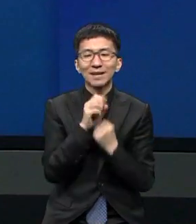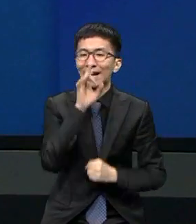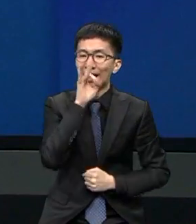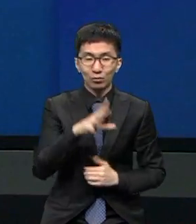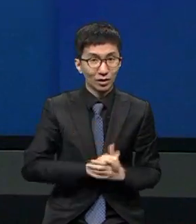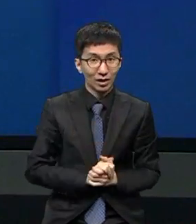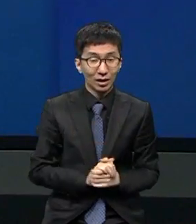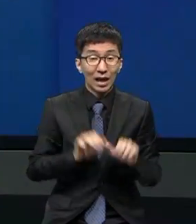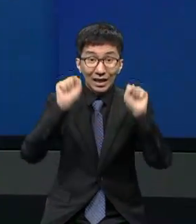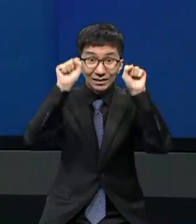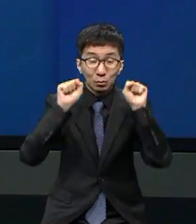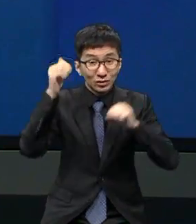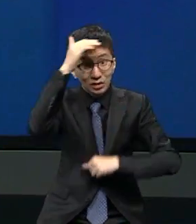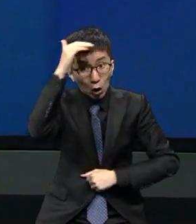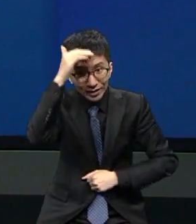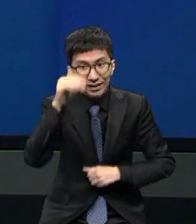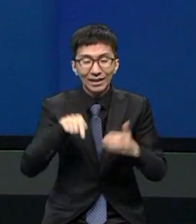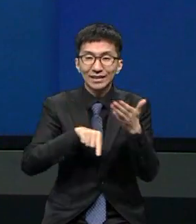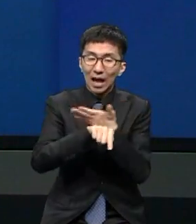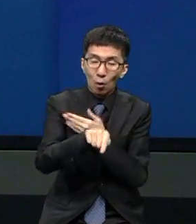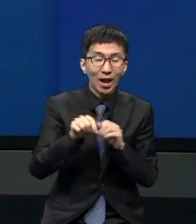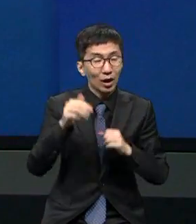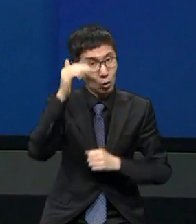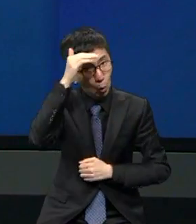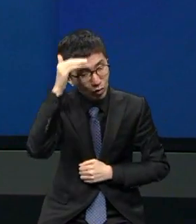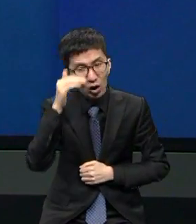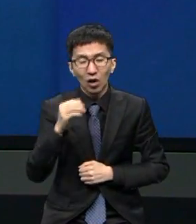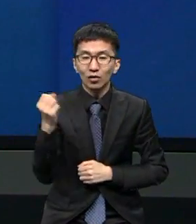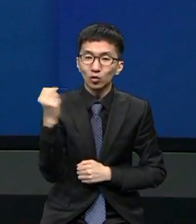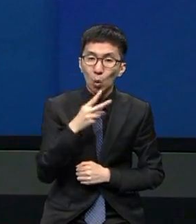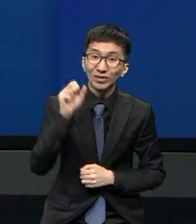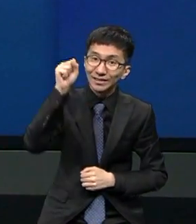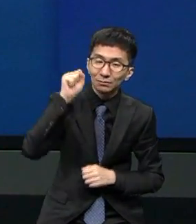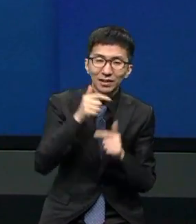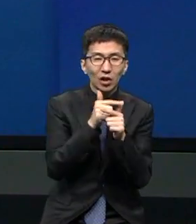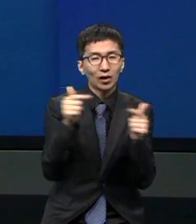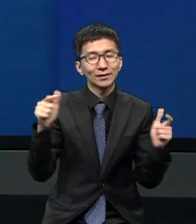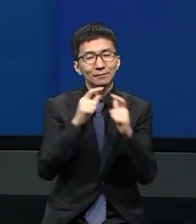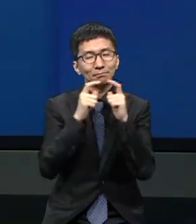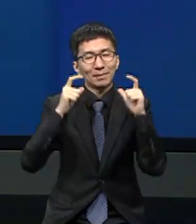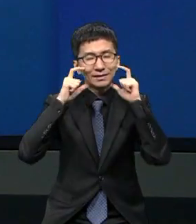때는 물론 집회 행사 때도 의무적으로 마스크를 써야 합니다.